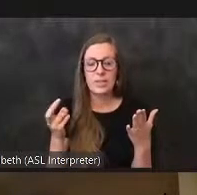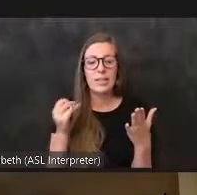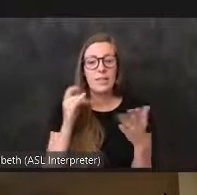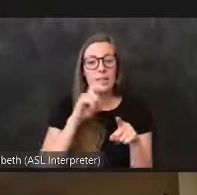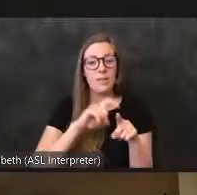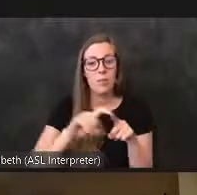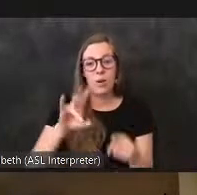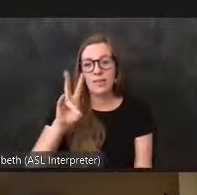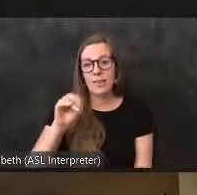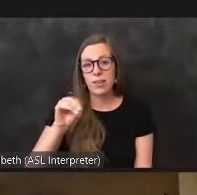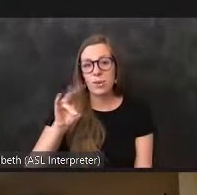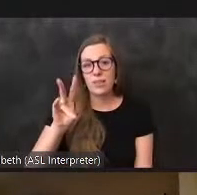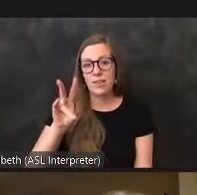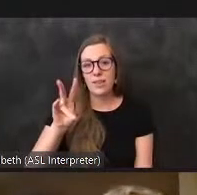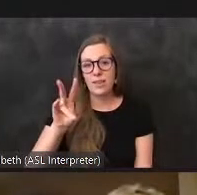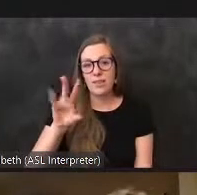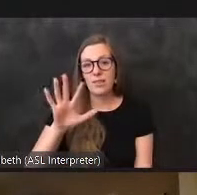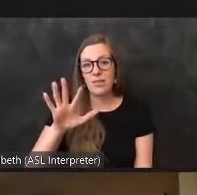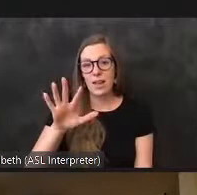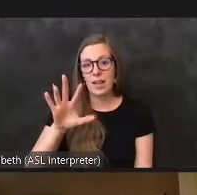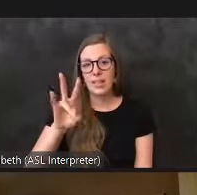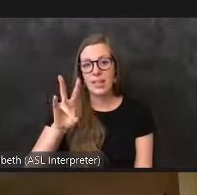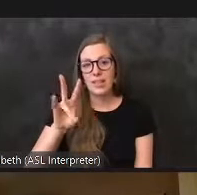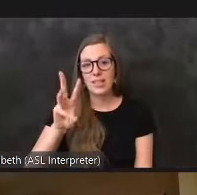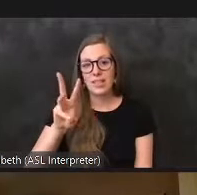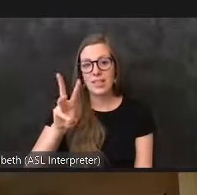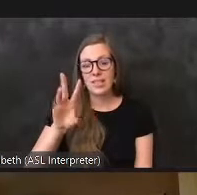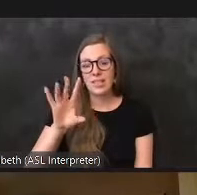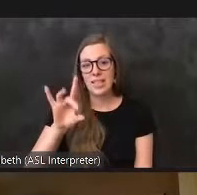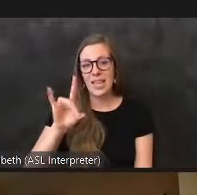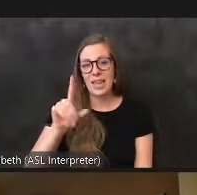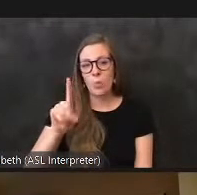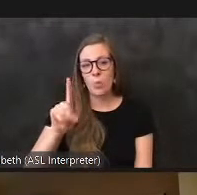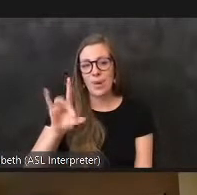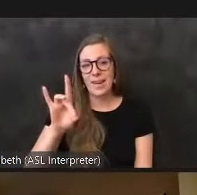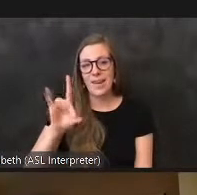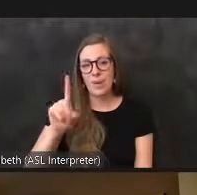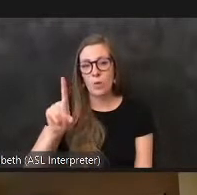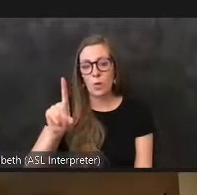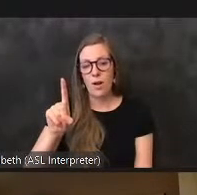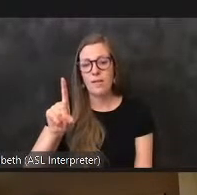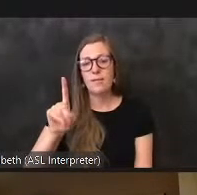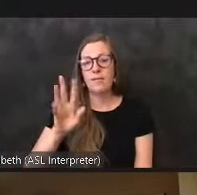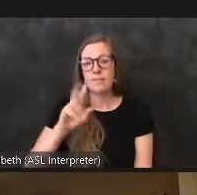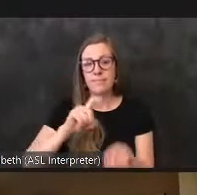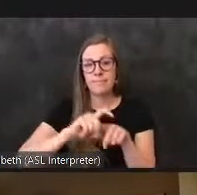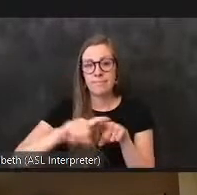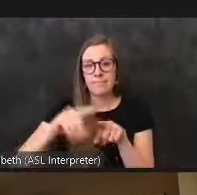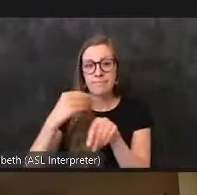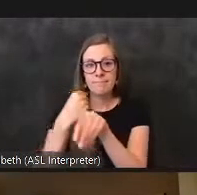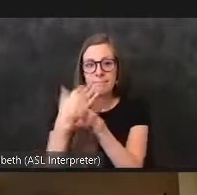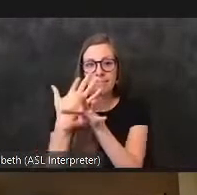Si ustedes ya van a saber 7 0 7 5 6 7 1 8 1 8 pueden hablar a un profesional de